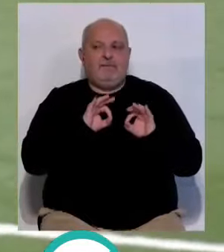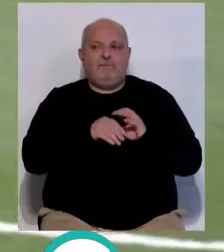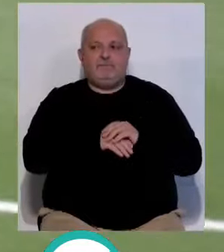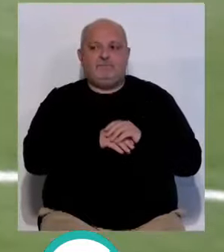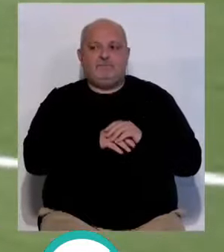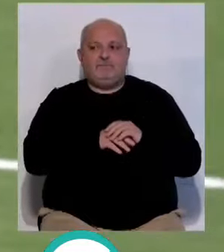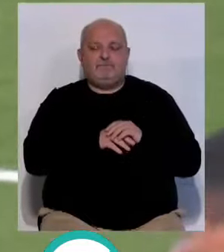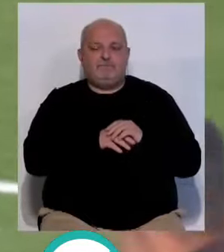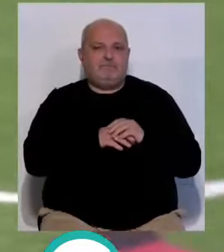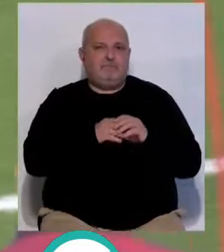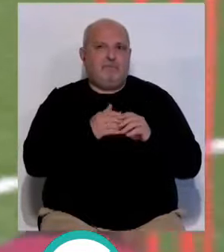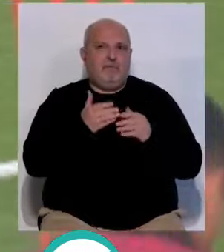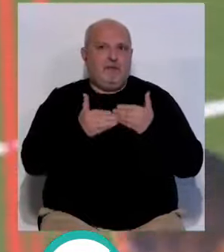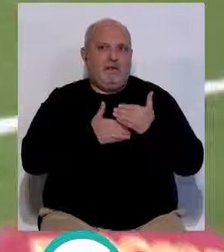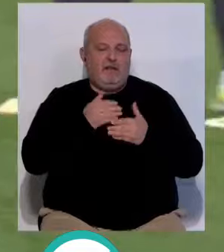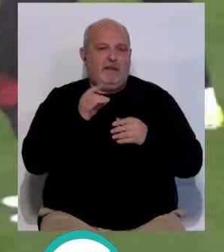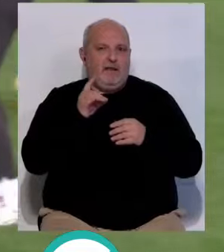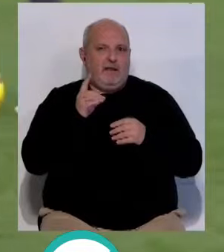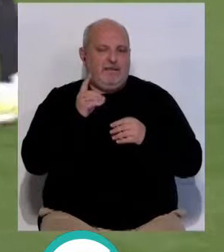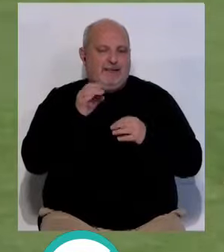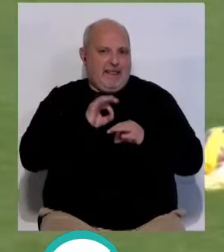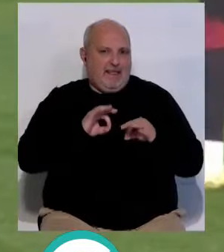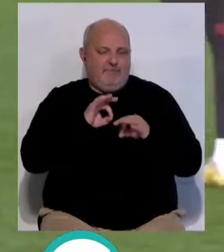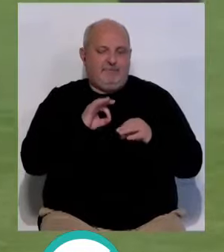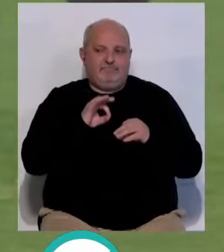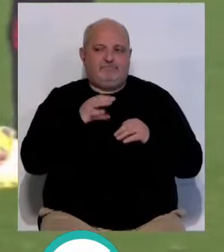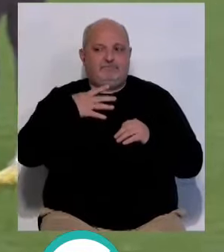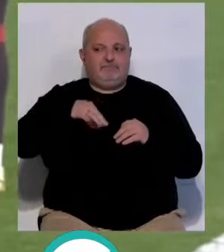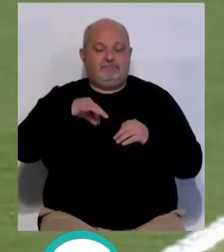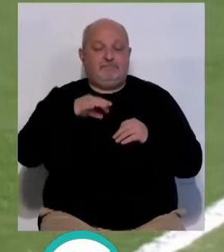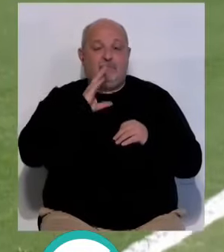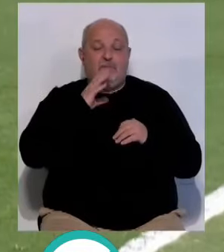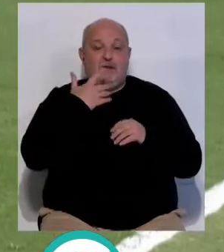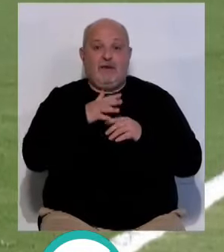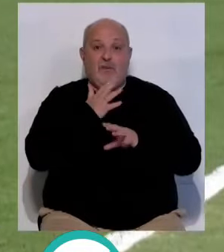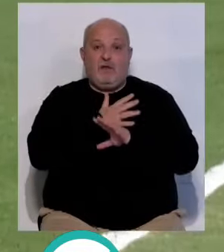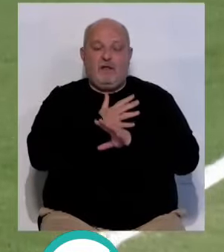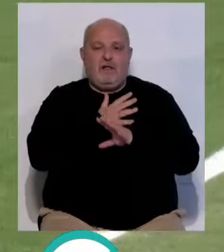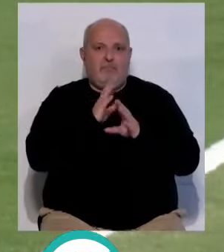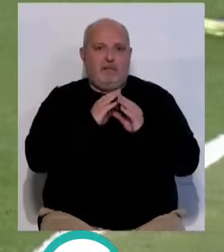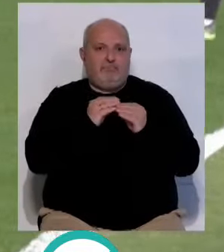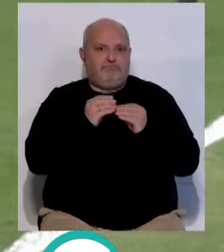de cifras de que meta goles de que de asistencias es que cuando juega está desaparecido es que es